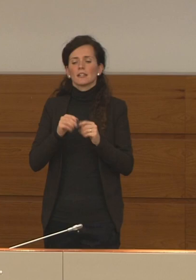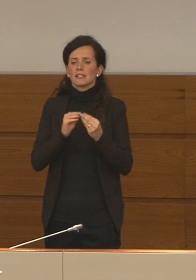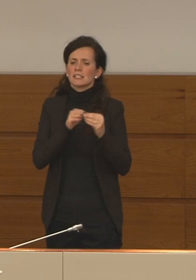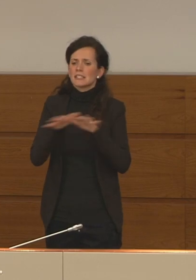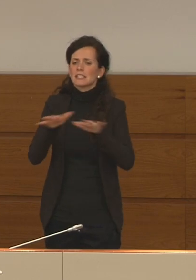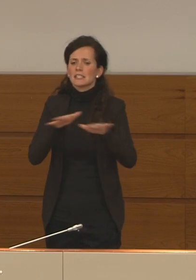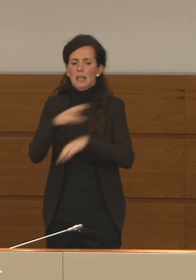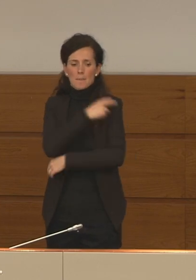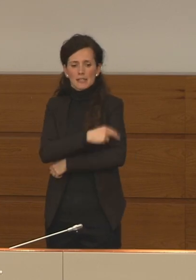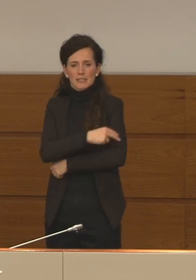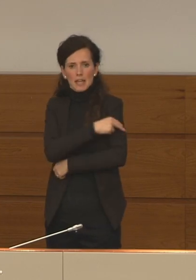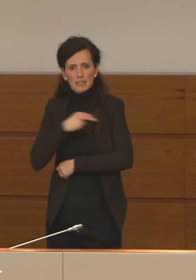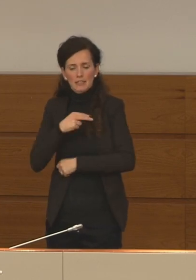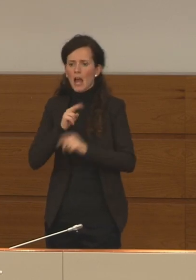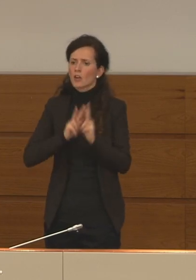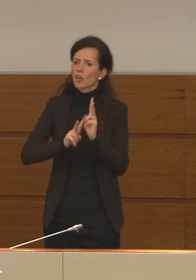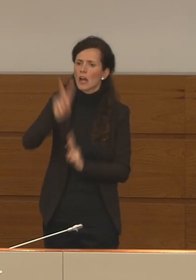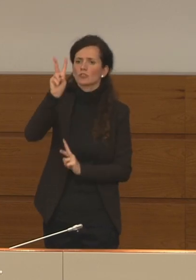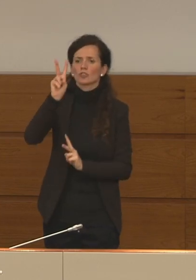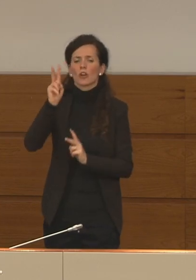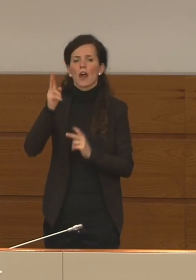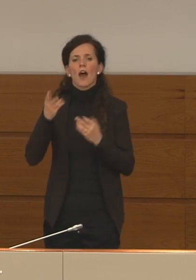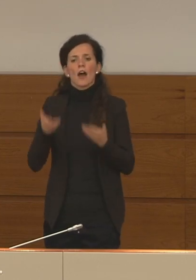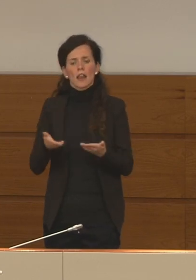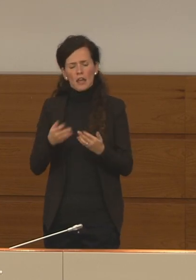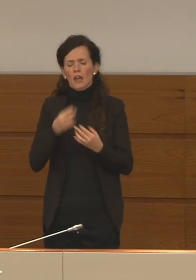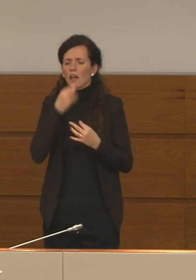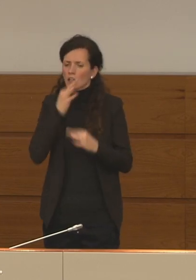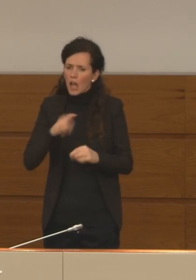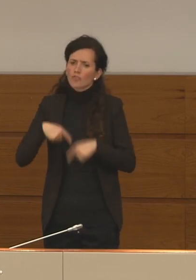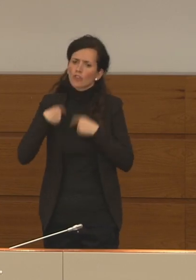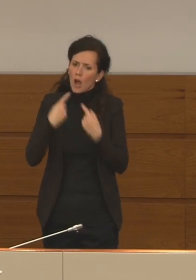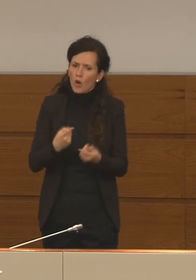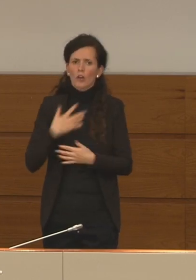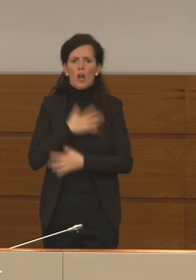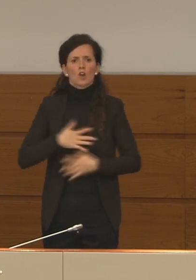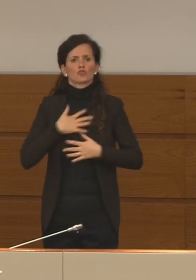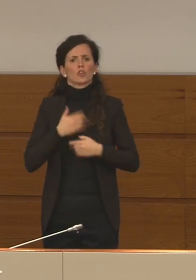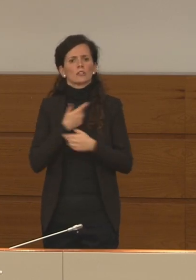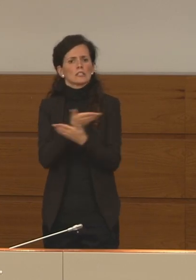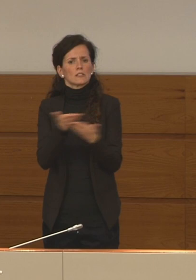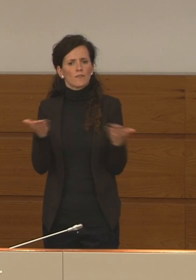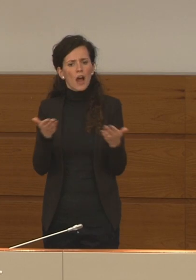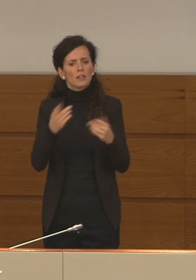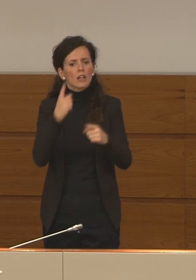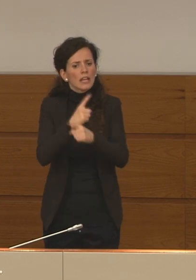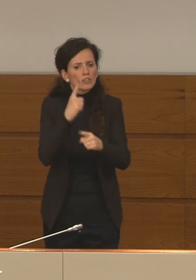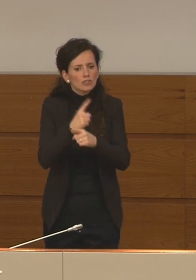integrità riesce a soddisfare tutte le esigenze con grande fatica, con grande